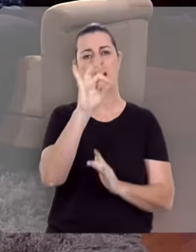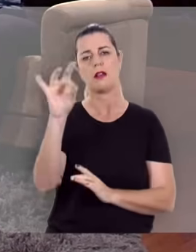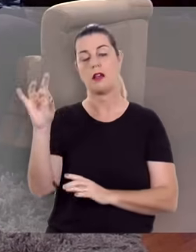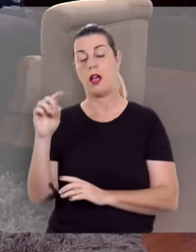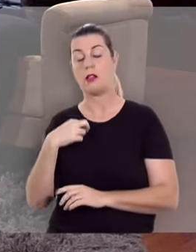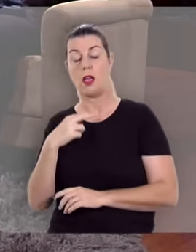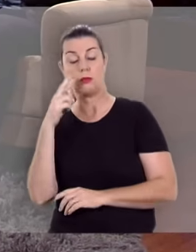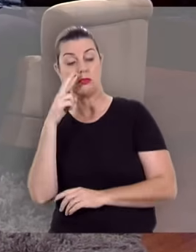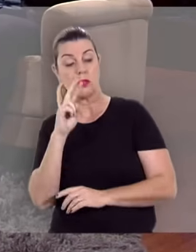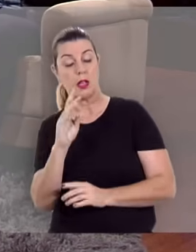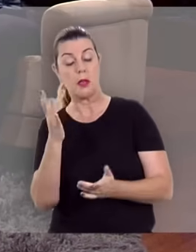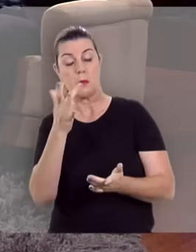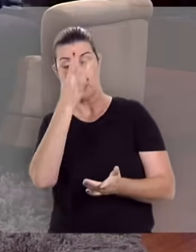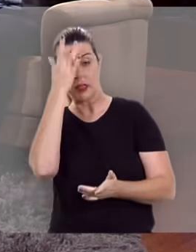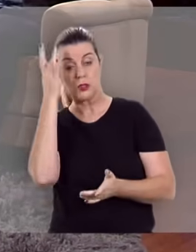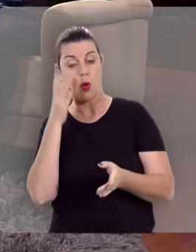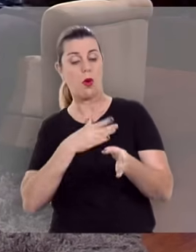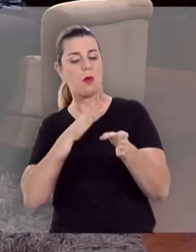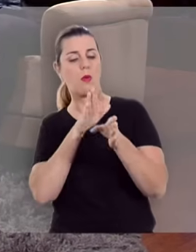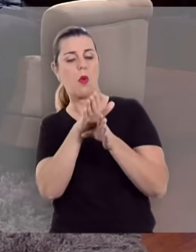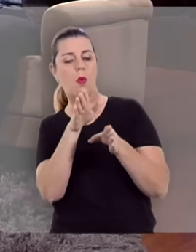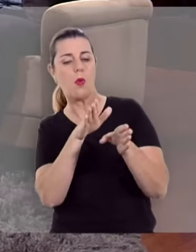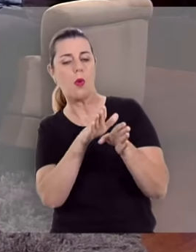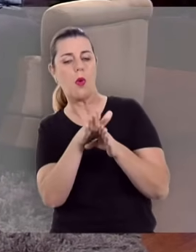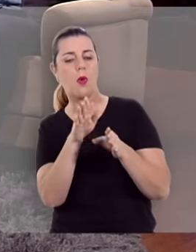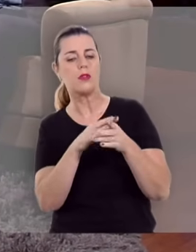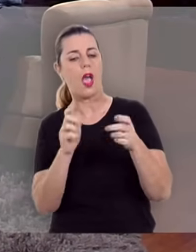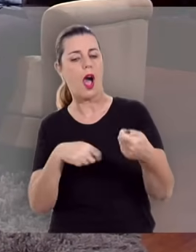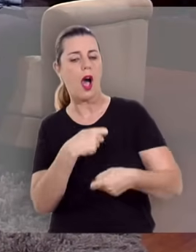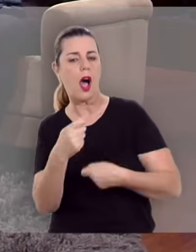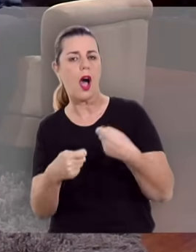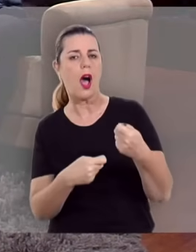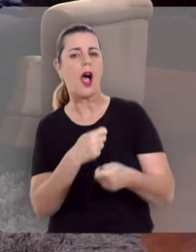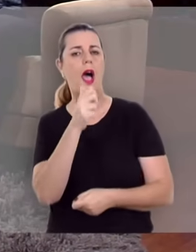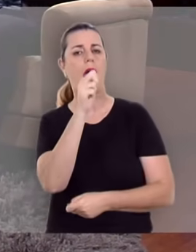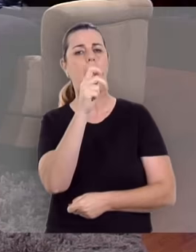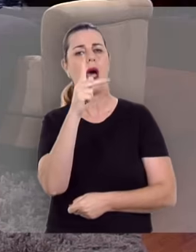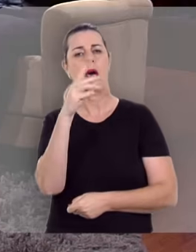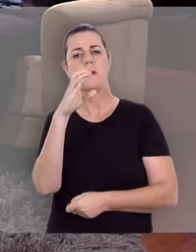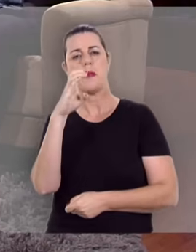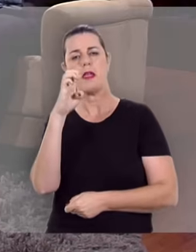tem estado à frente do conselho administrativo da apecom não é que tem a gerado essa possibilidade